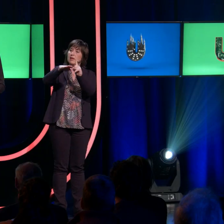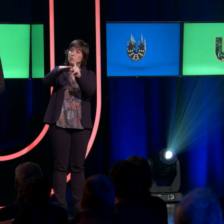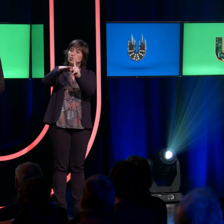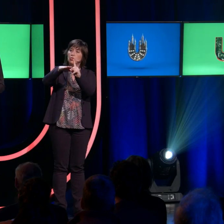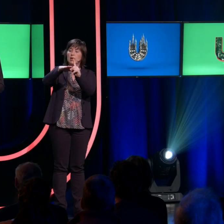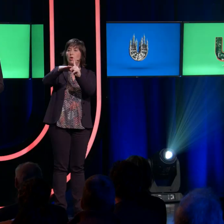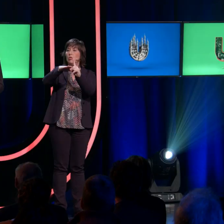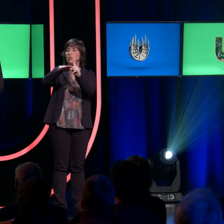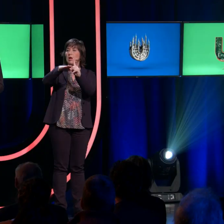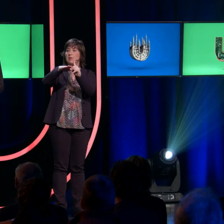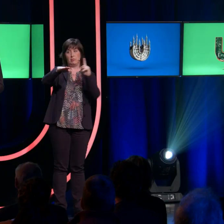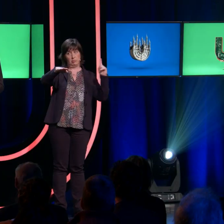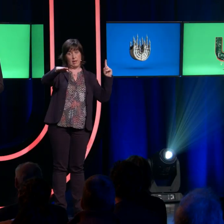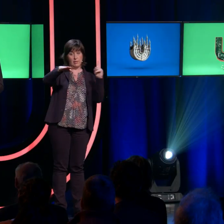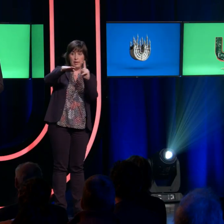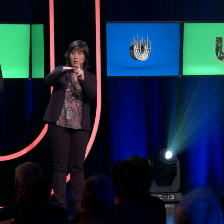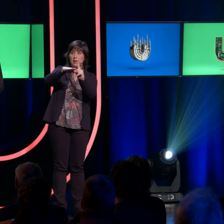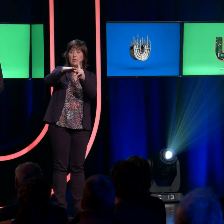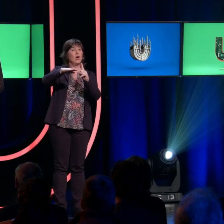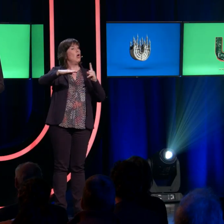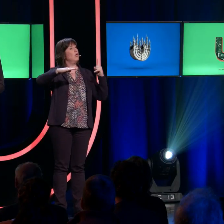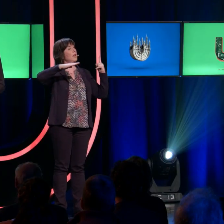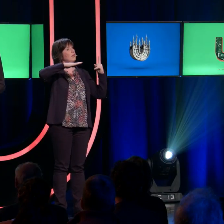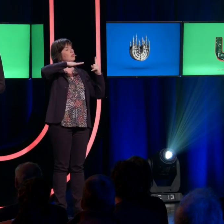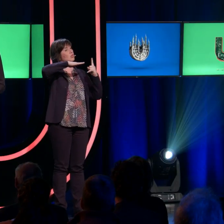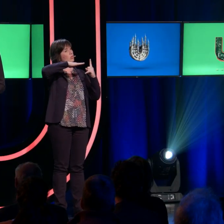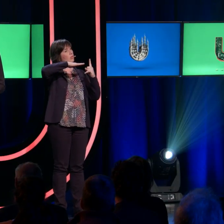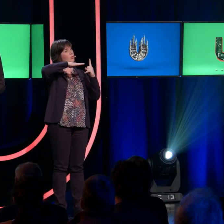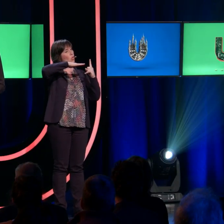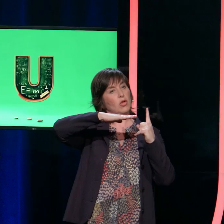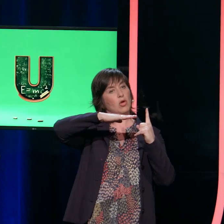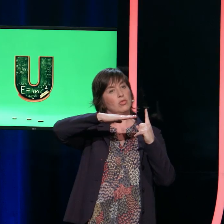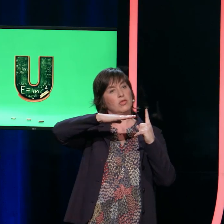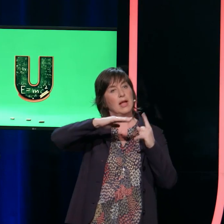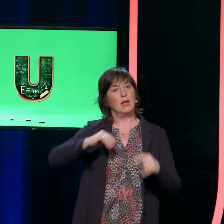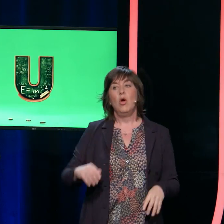dat de persoon naar de auto gaat aan de linkerkant. Of dat de persoon voor de auto staat.